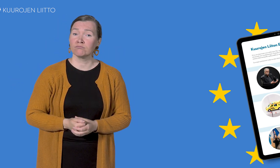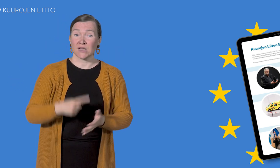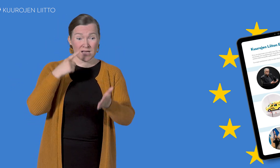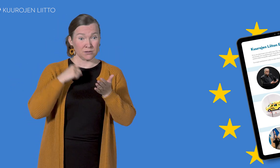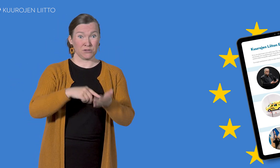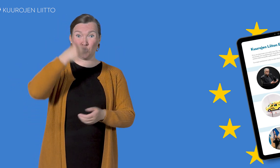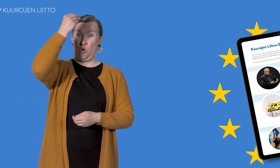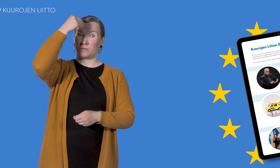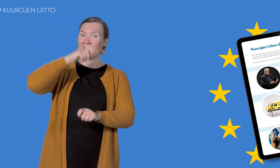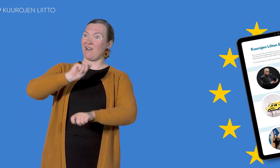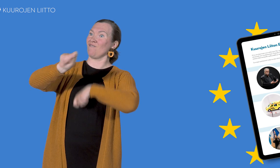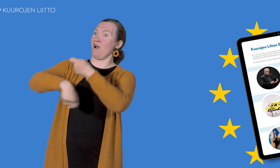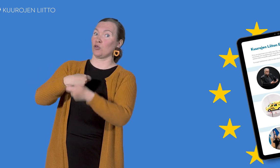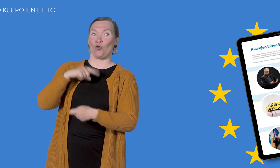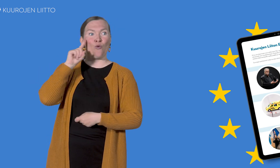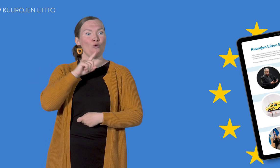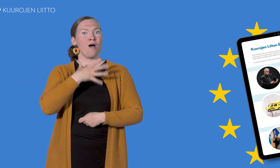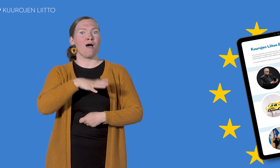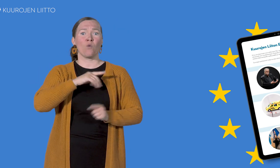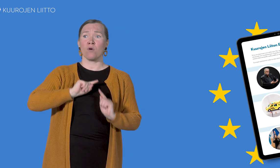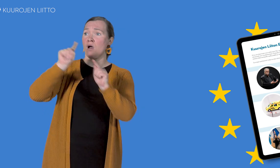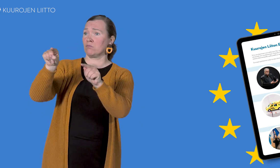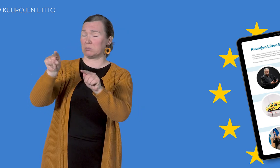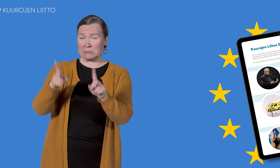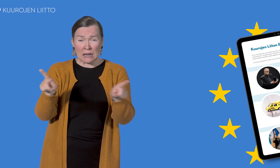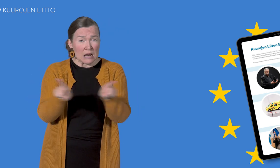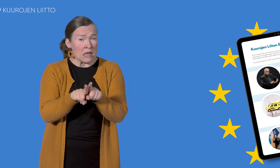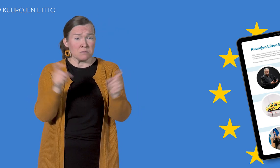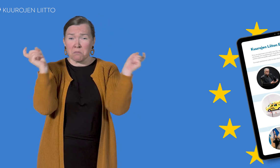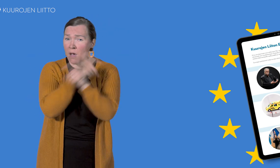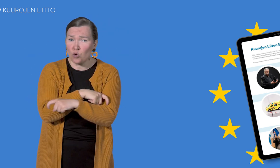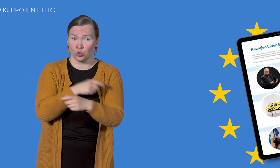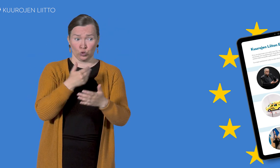Esimerkiksi opiskelijavaihto on kuurolle lähes mahdotonta -